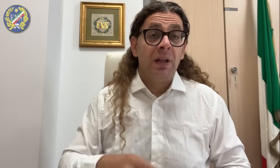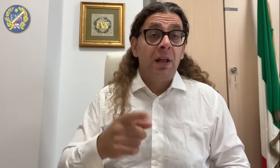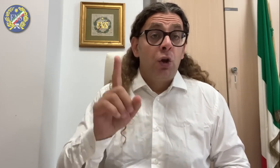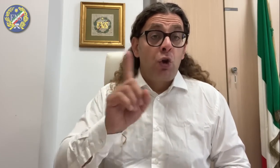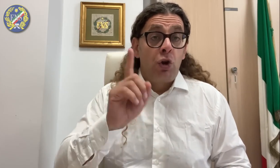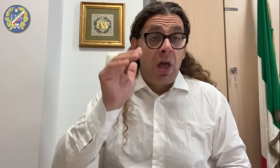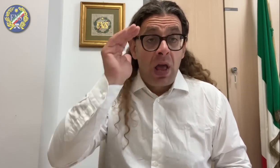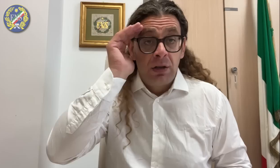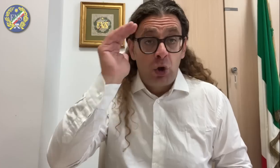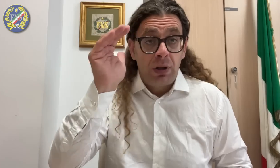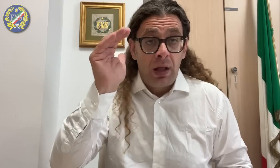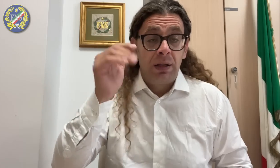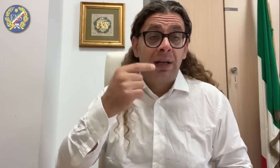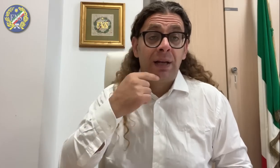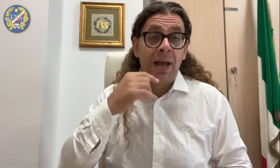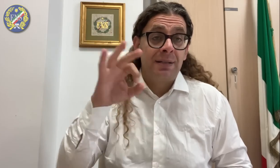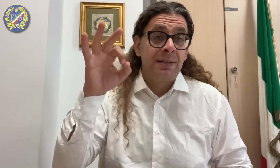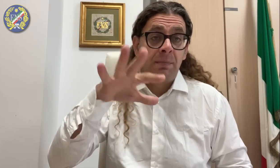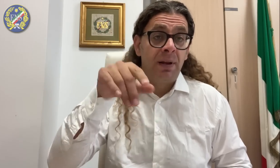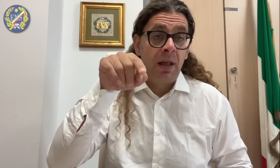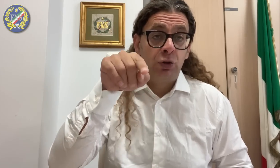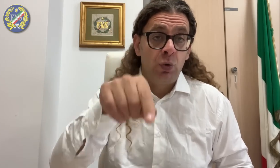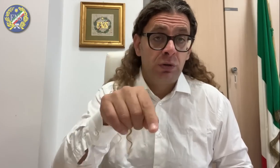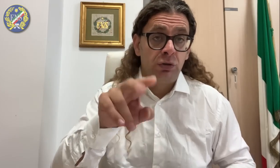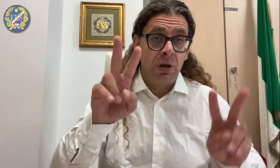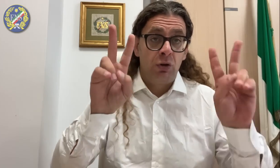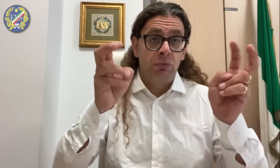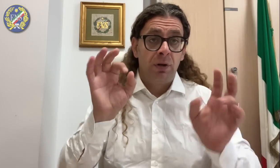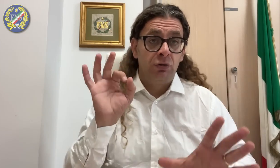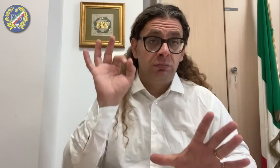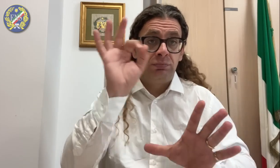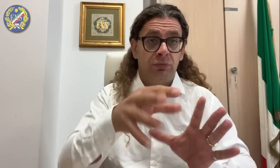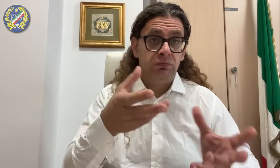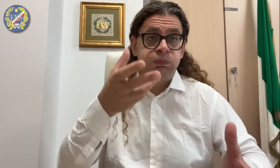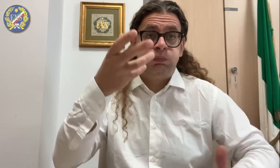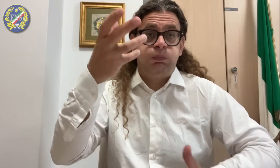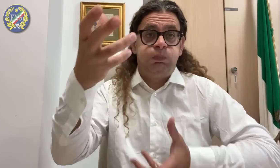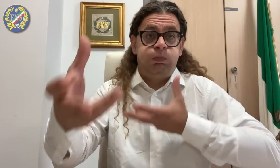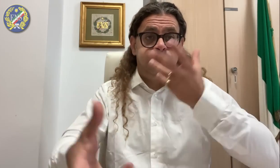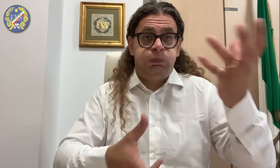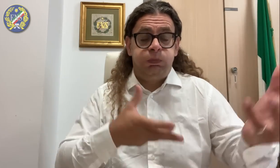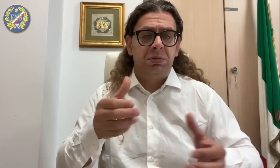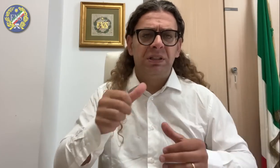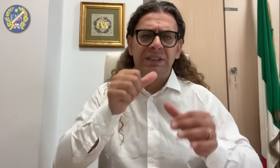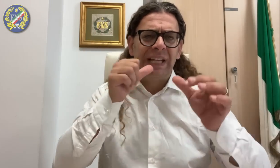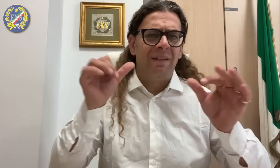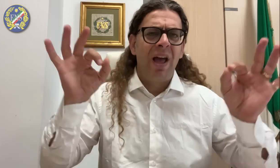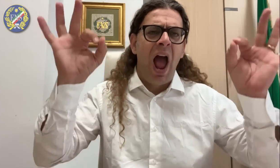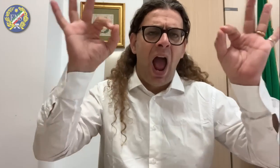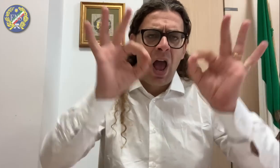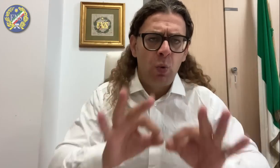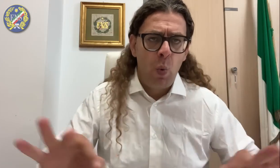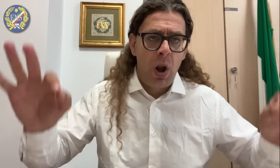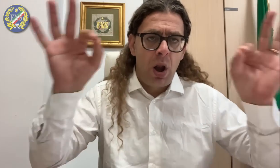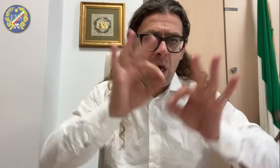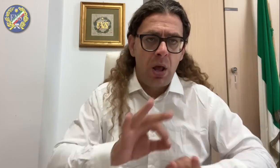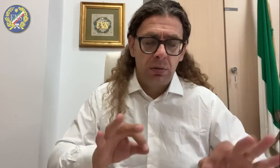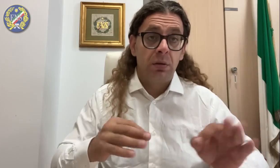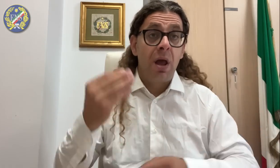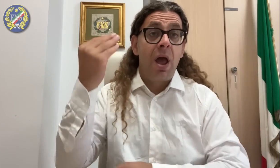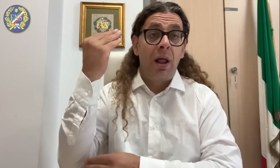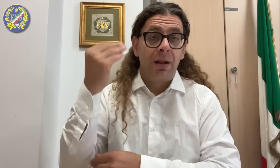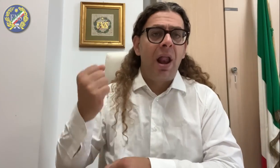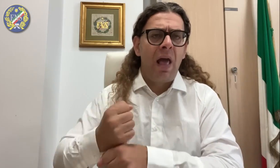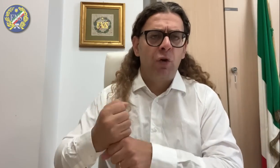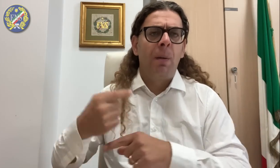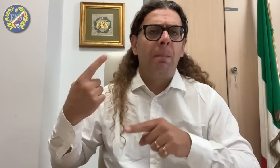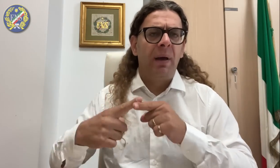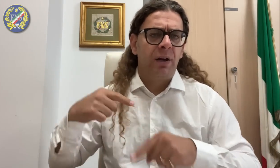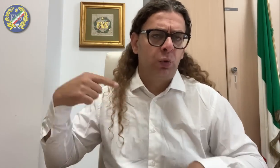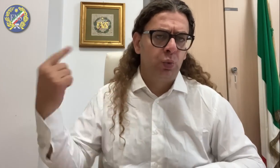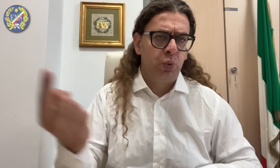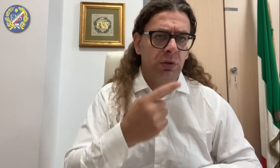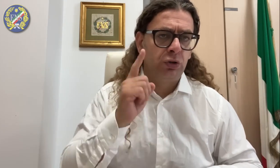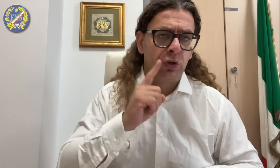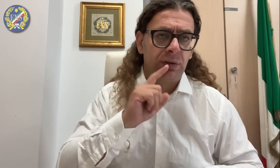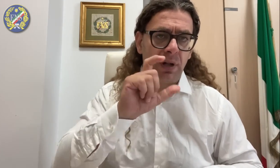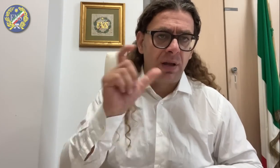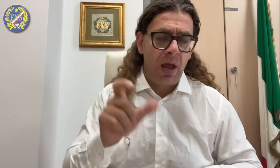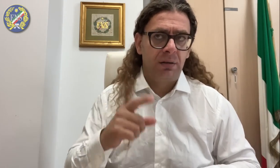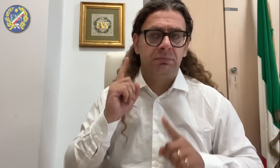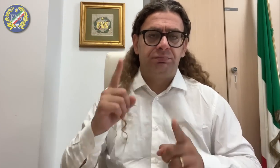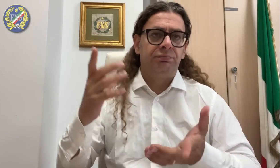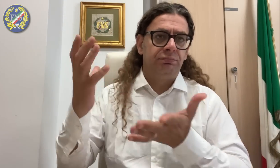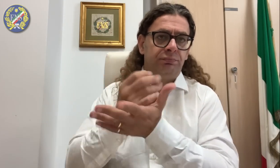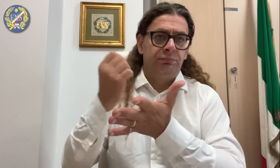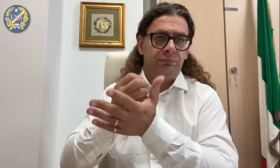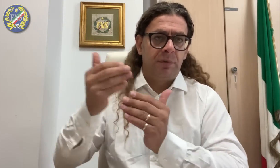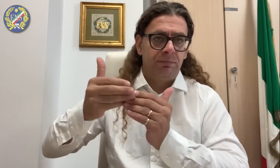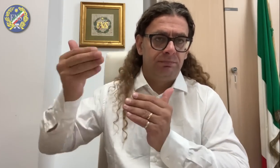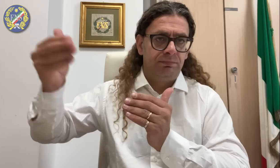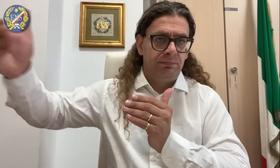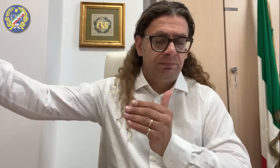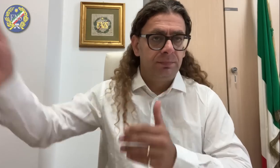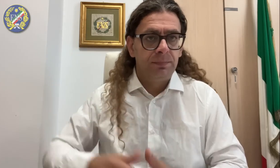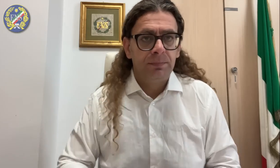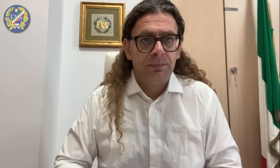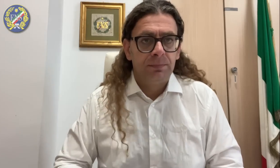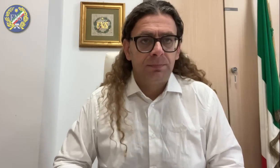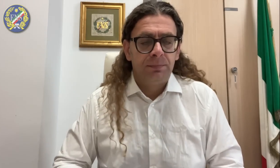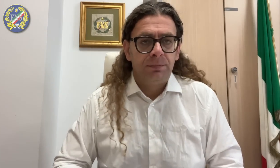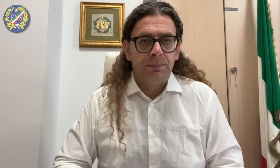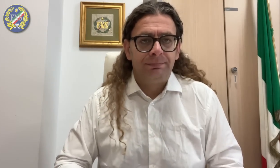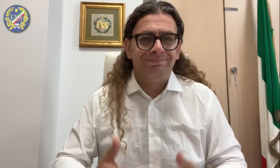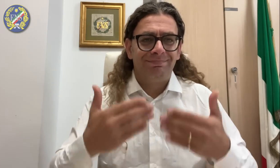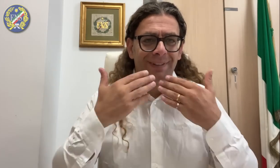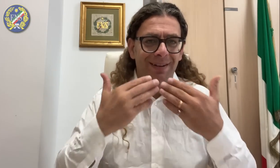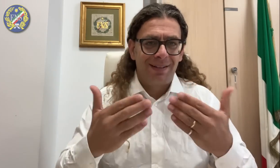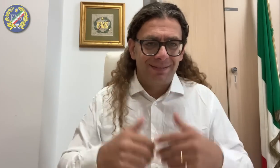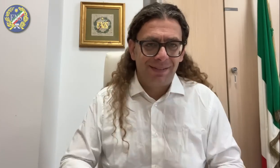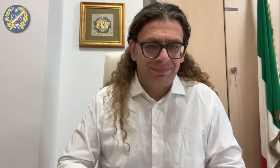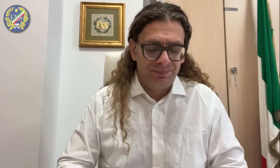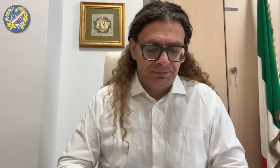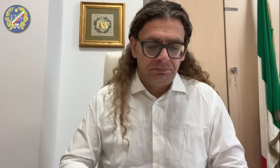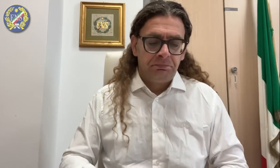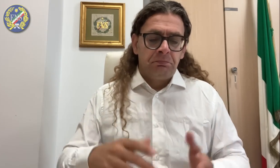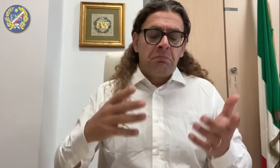seminato tutto questo, innescando una polemica, non serve a nulla. L’ENS lavora per tutti i sordi italiani per la conquista di una serie di diritti. Grazie!